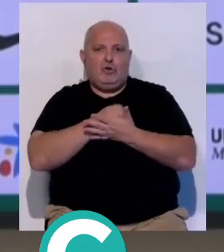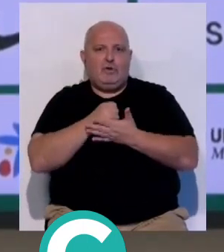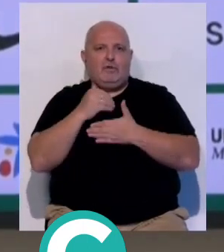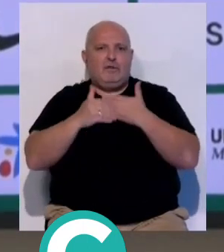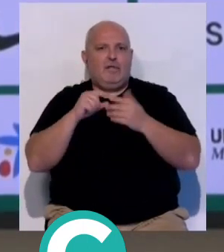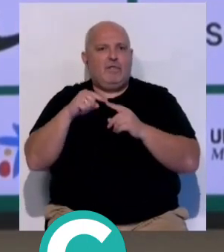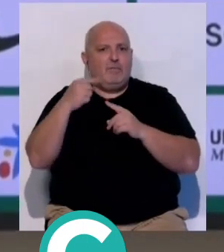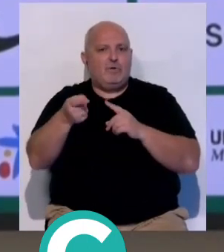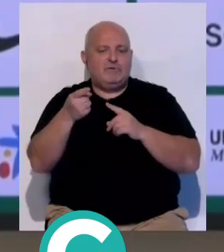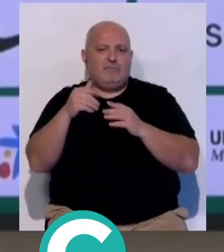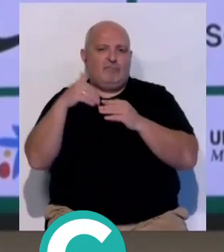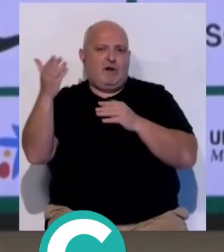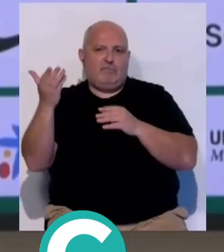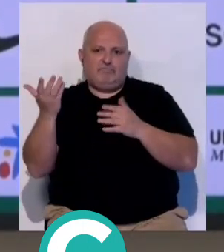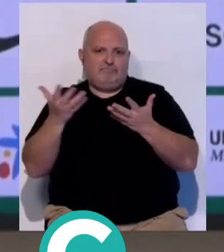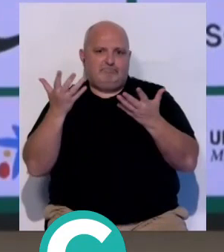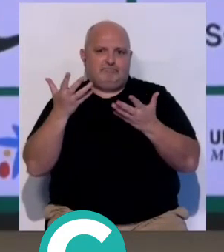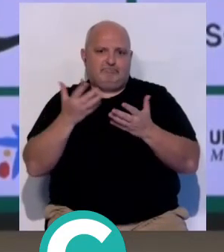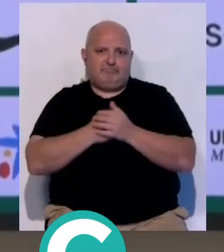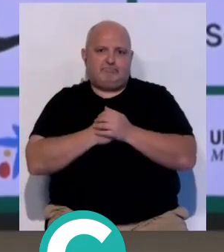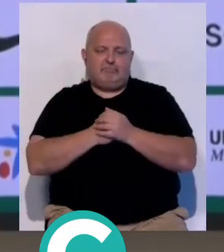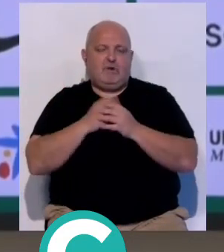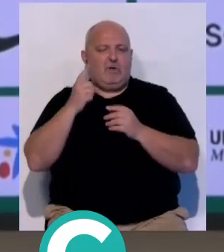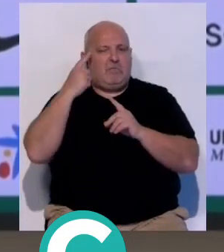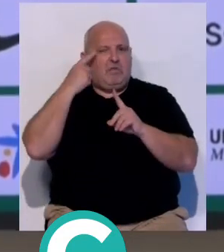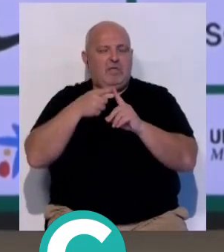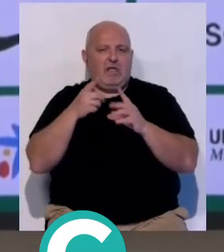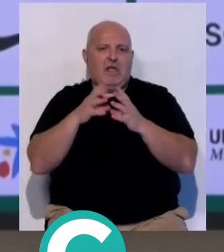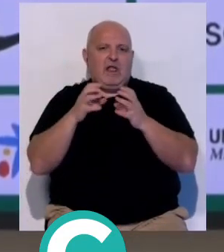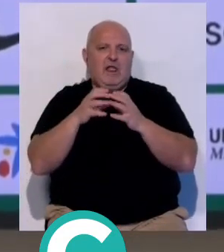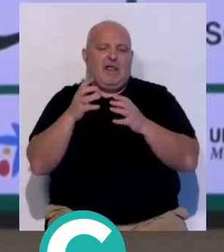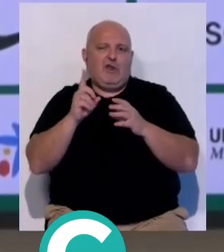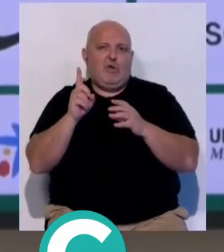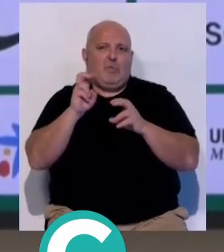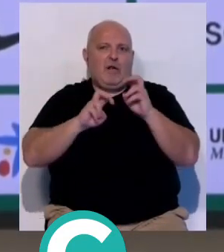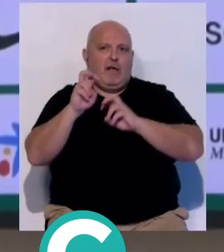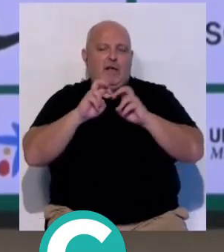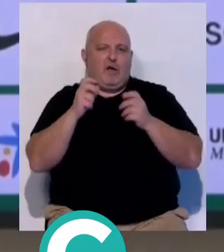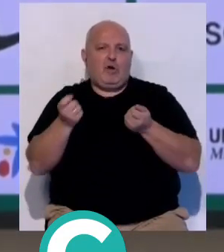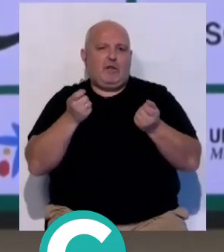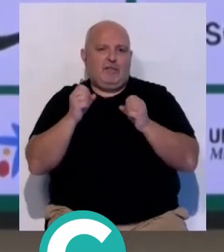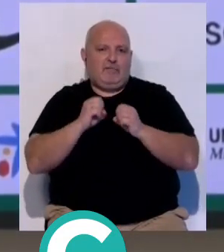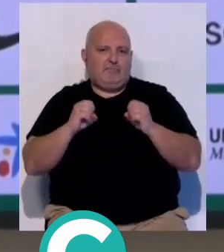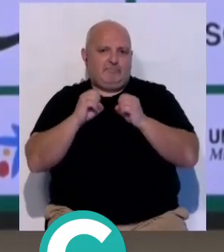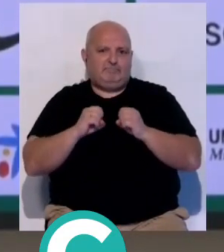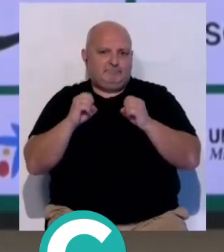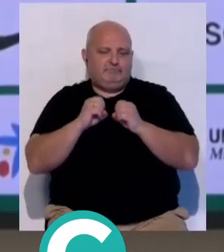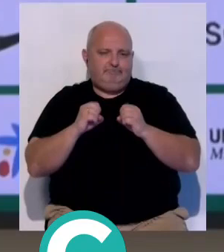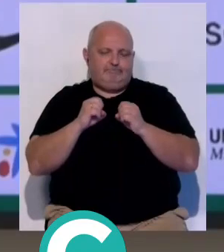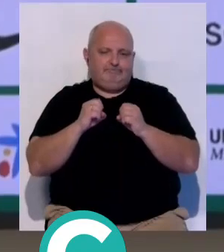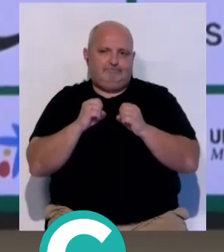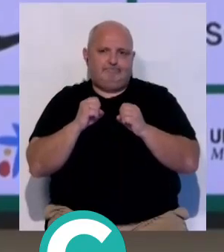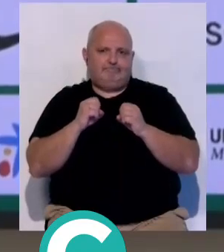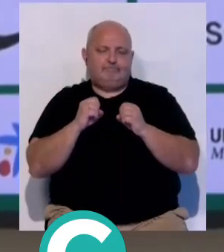hacia afuera ya te digo no no pretendo ni aspiro a controlar porque es algo que que es imposible